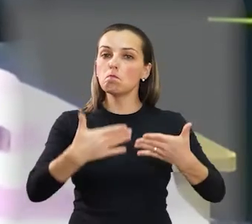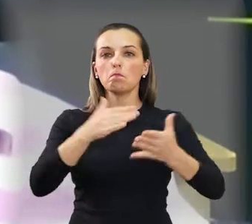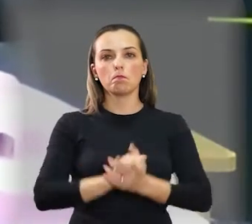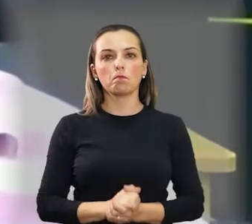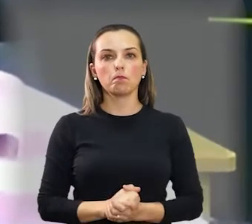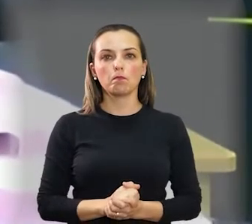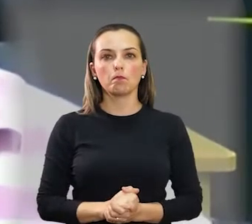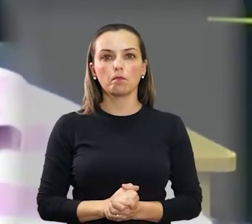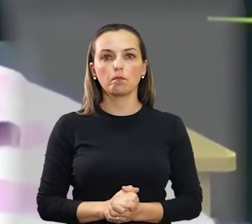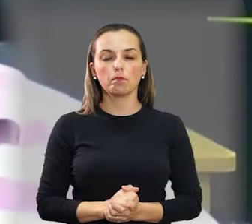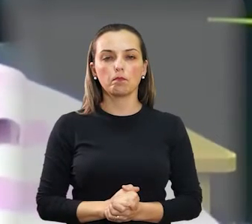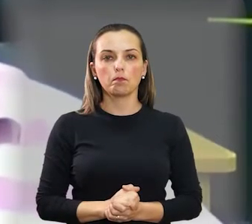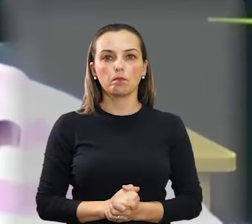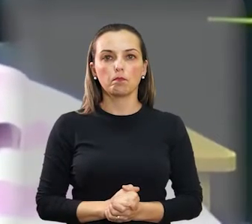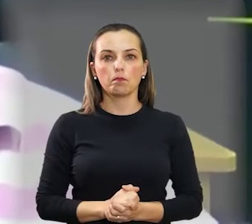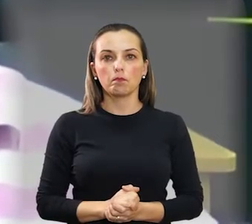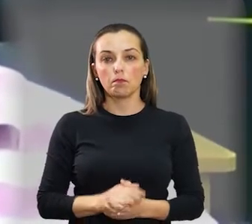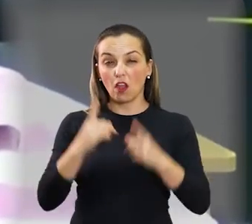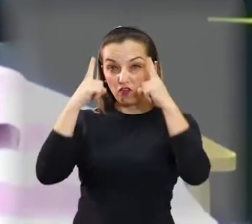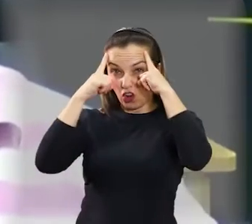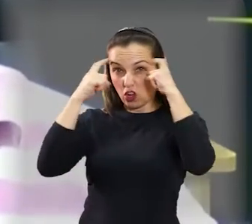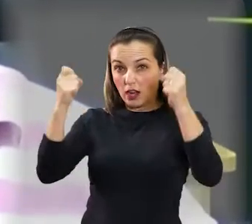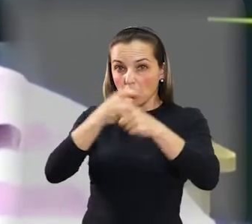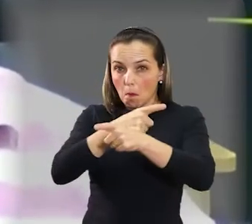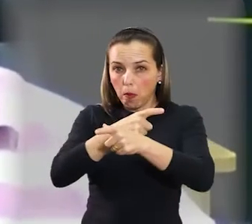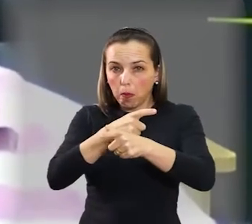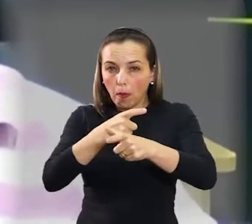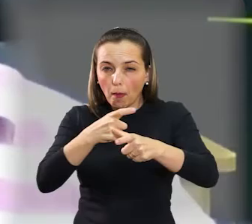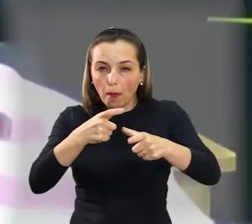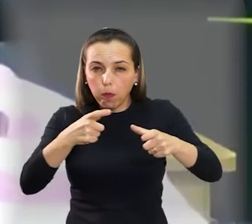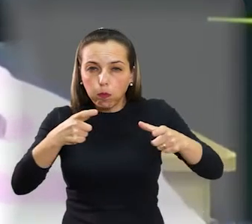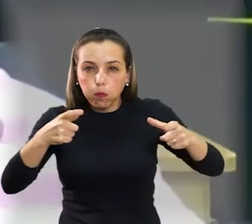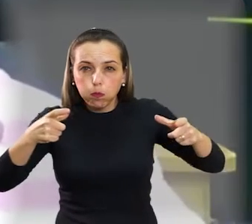encontro. A gente vive uma onda crescente de violência no